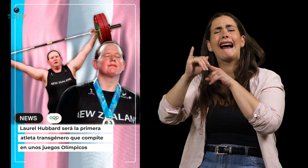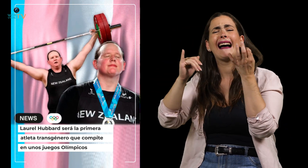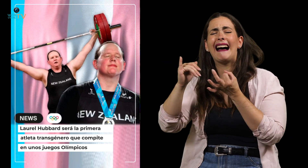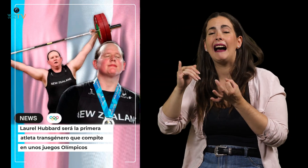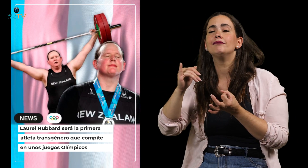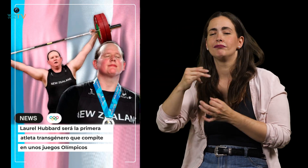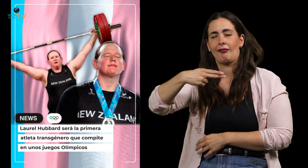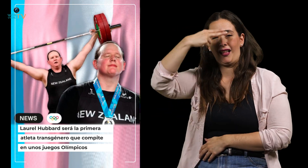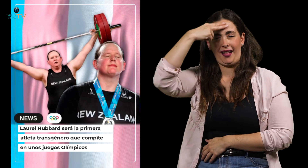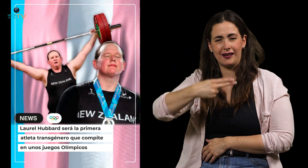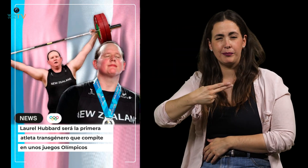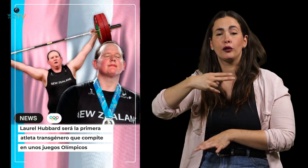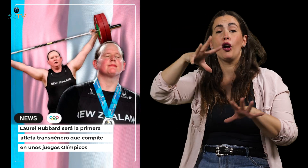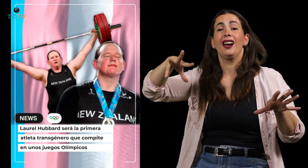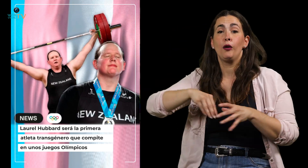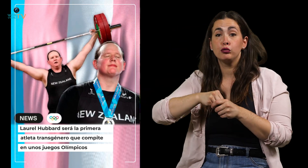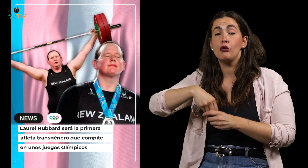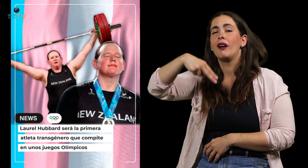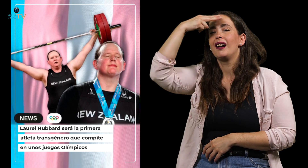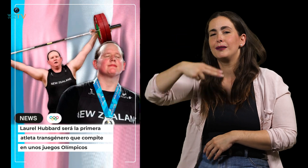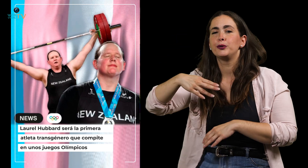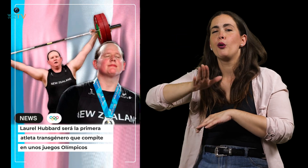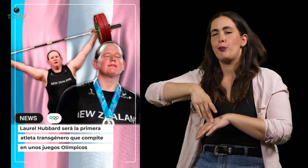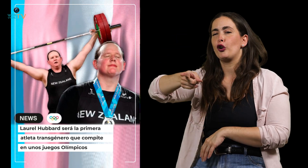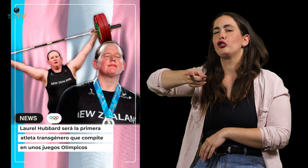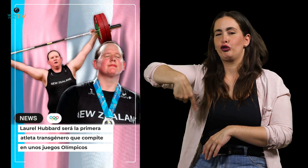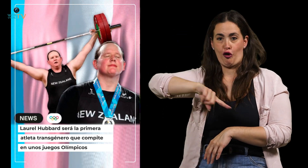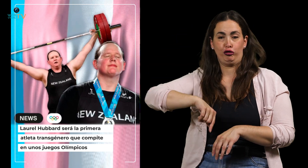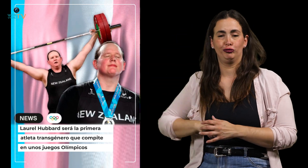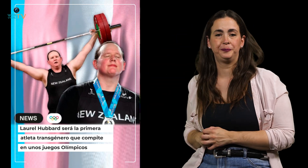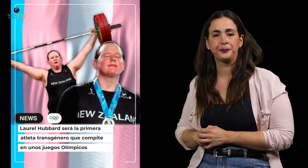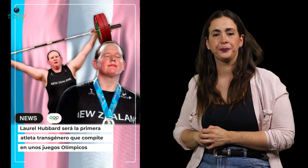e inclusión y respeto por todos”, ha expresado en un comunicado.